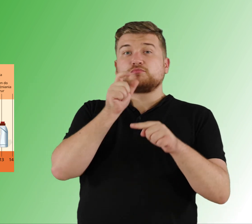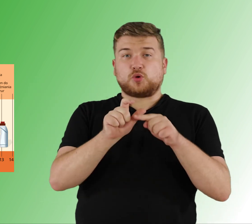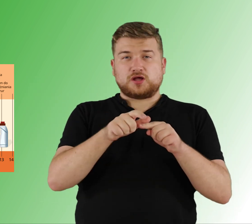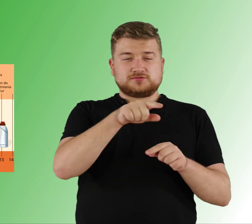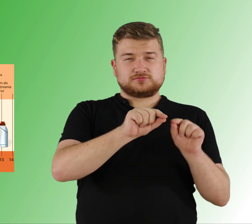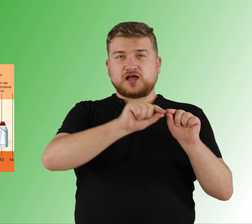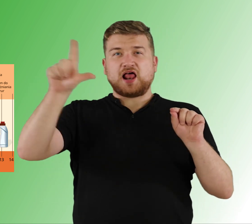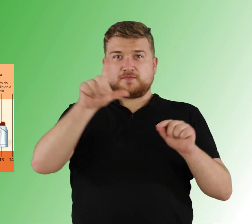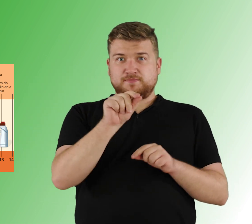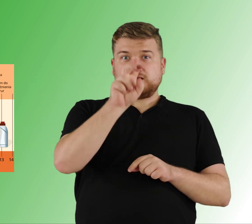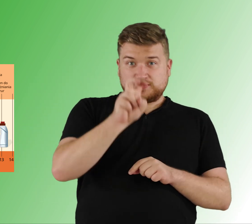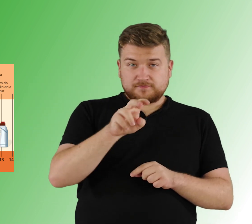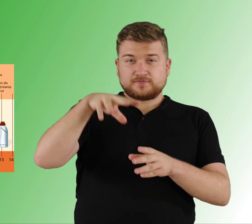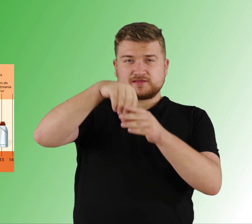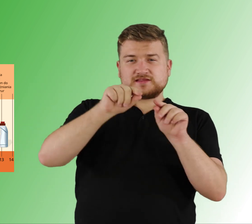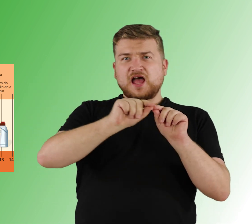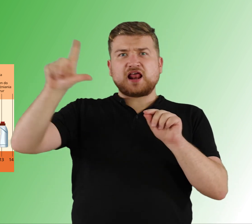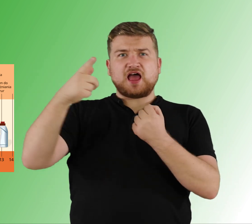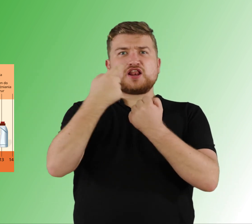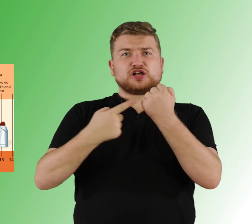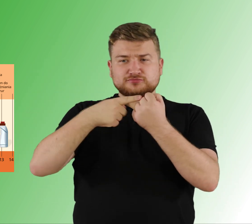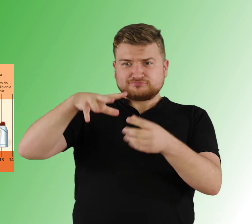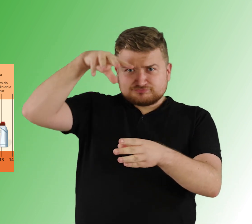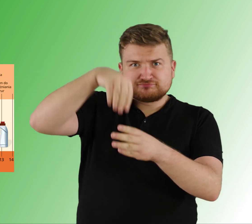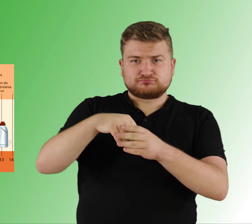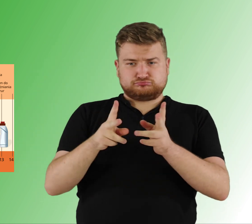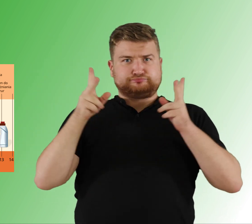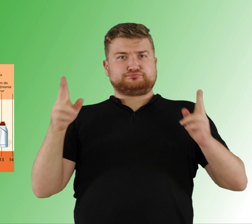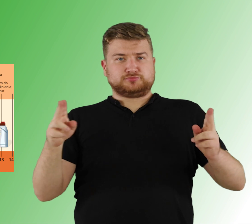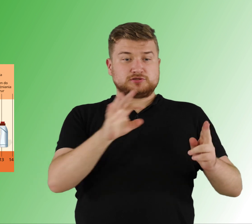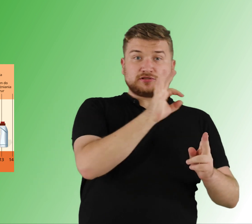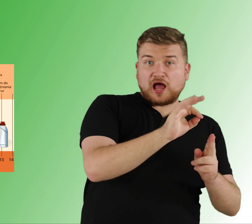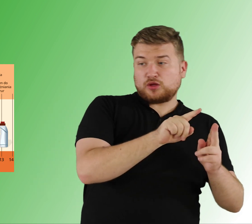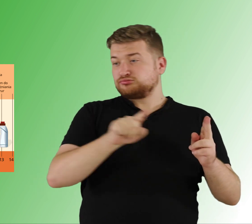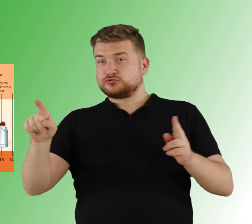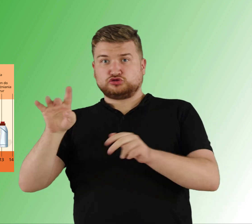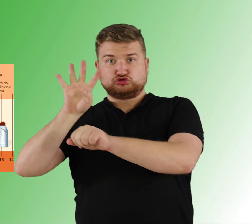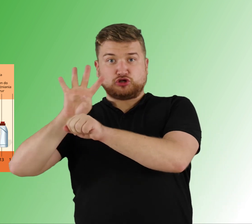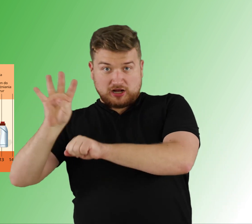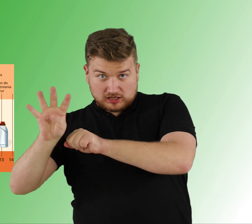Skala pH to skala liczbowa, która obejmuje wartości od 0 do 14.